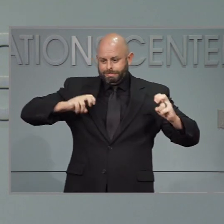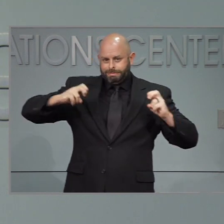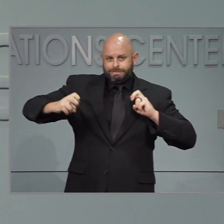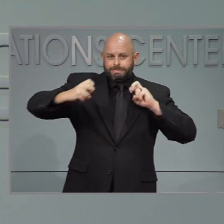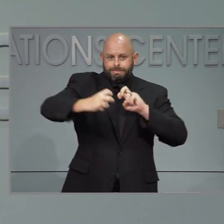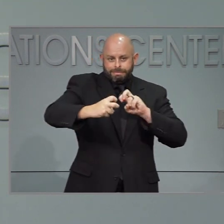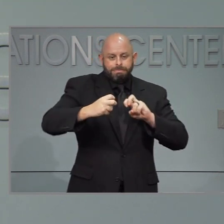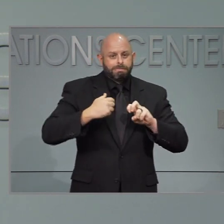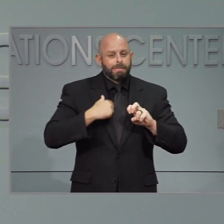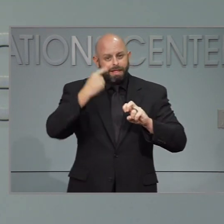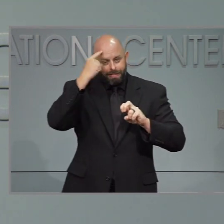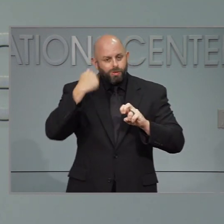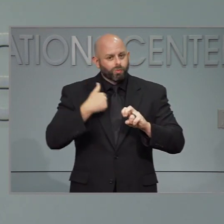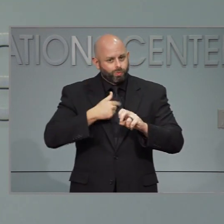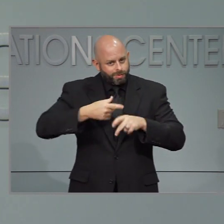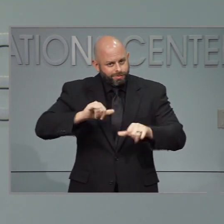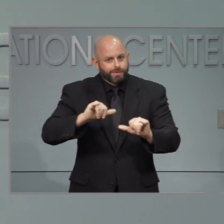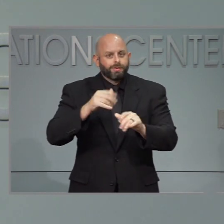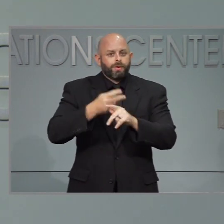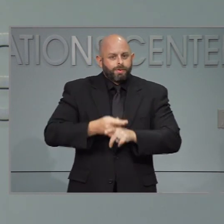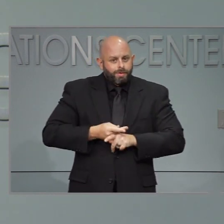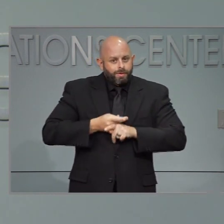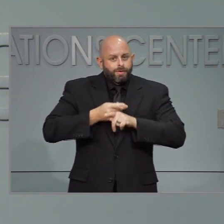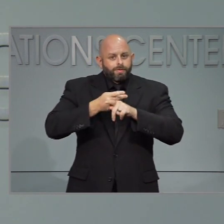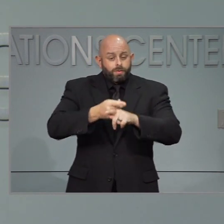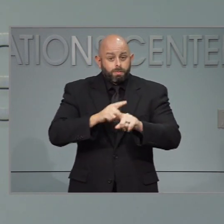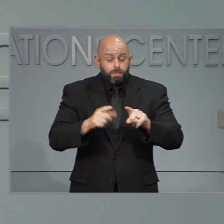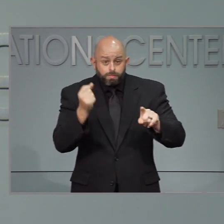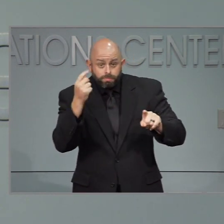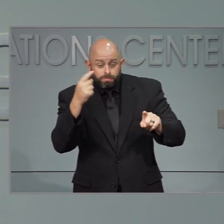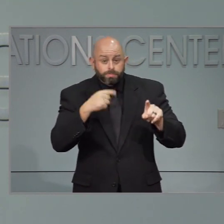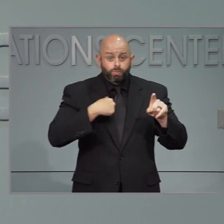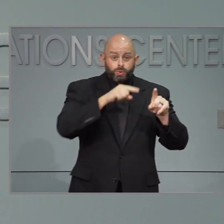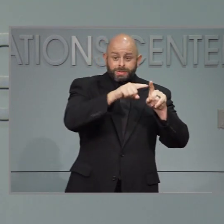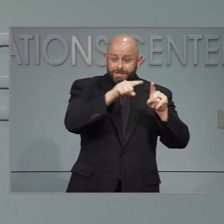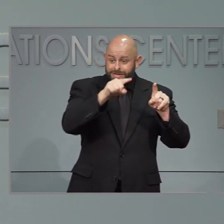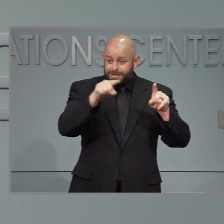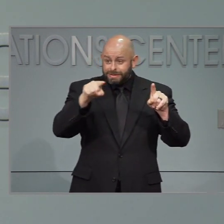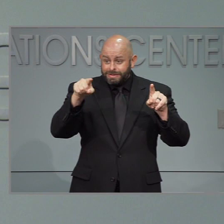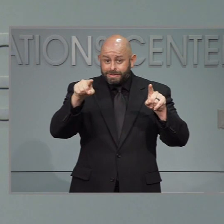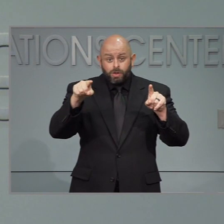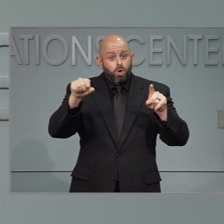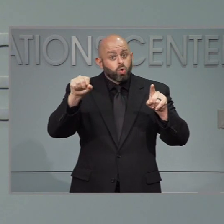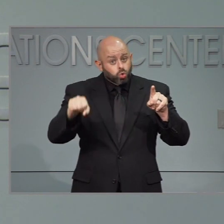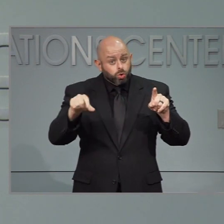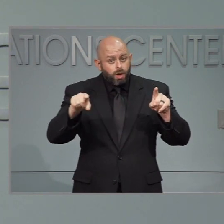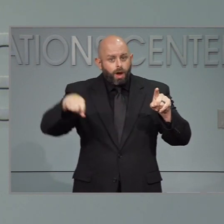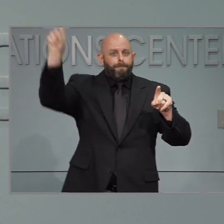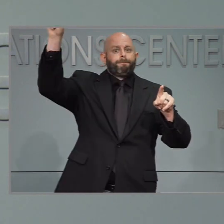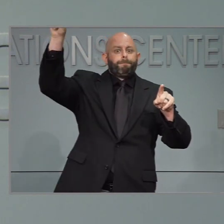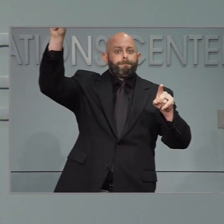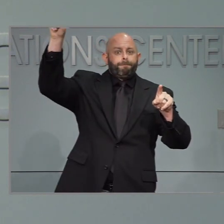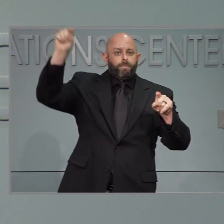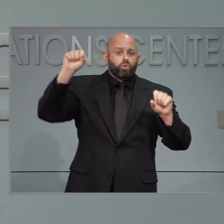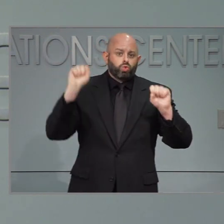Y de capacidad. Creo que es un buen paso hacia delante, no en nuestra situación es frágil es lo que he estado